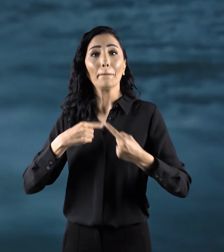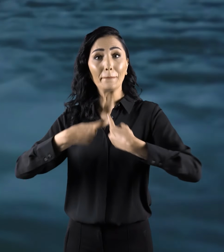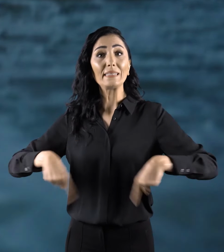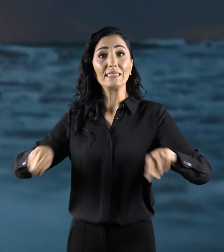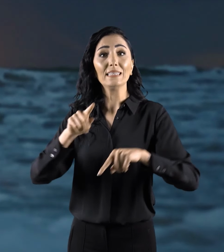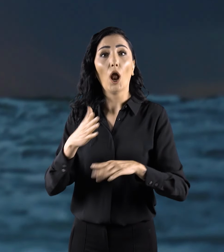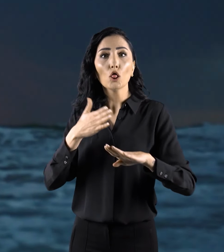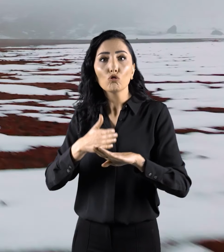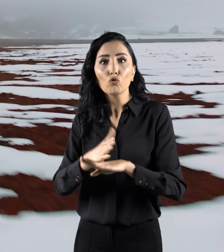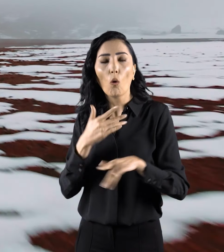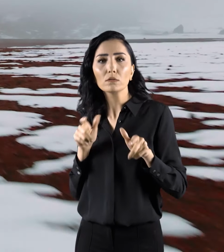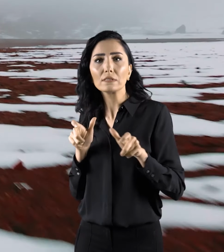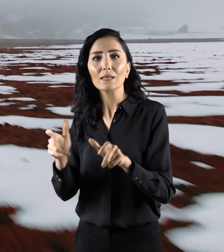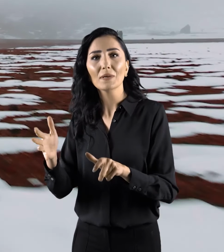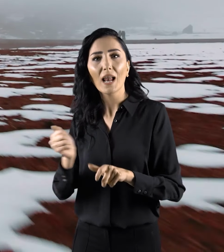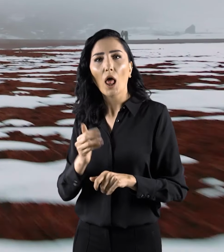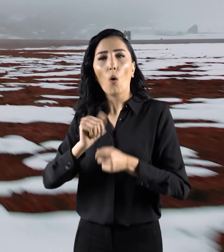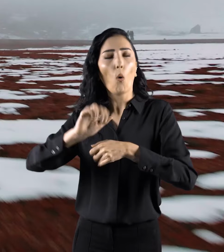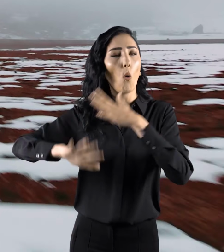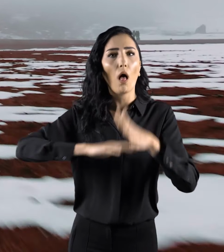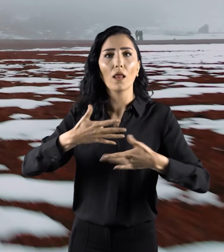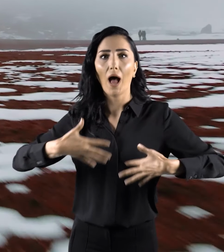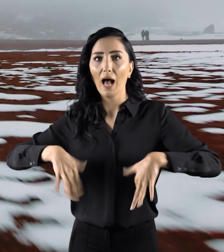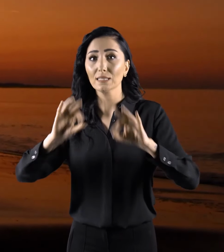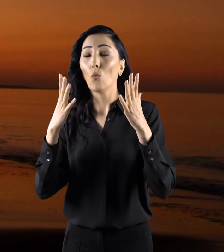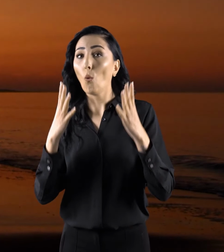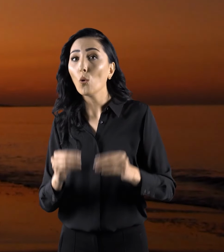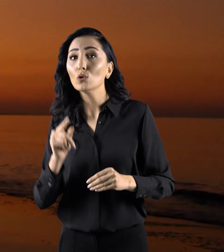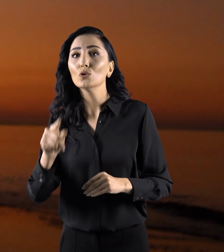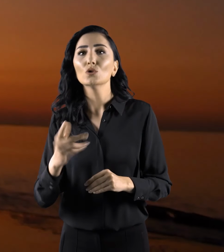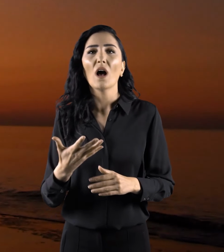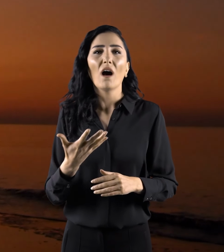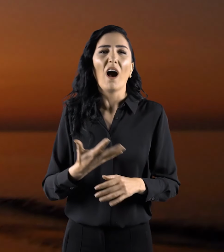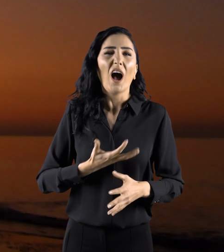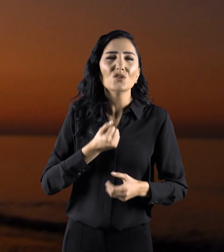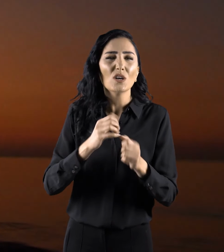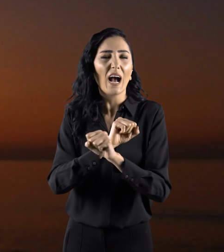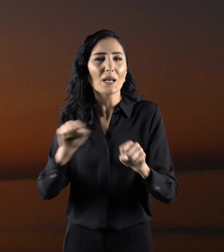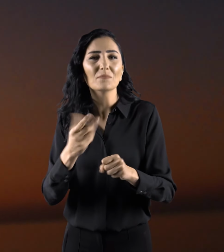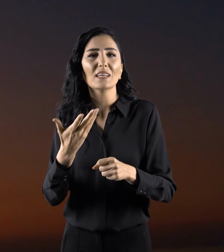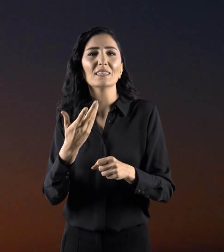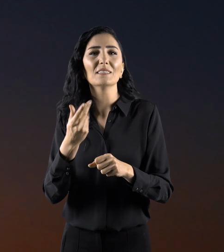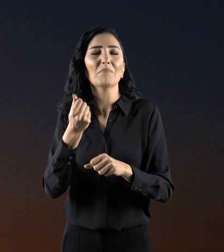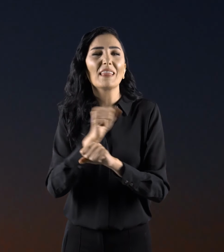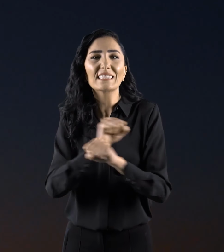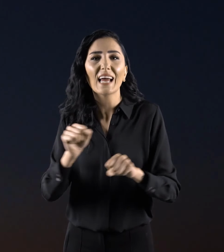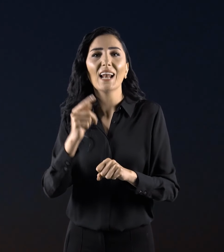Bizler, doğru tedbirleri alıp afetlere hazırlıklı olursak, acı kayıpların ve maddi zararların önüne geçip,